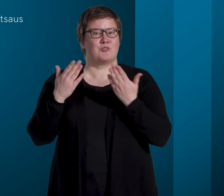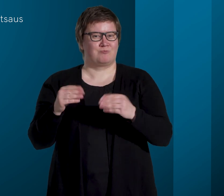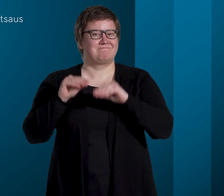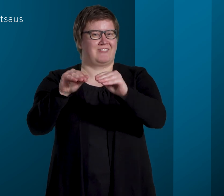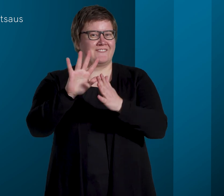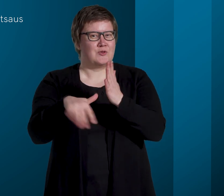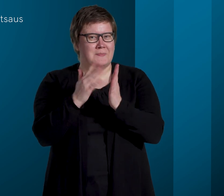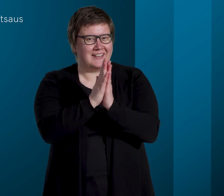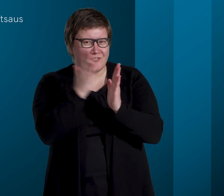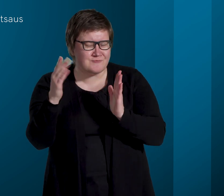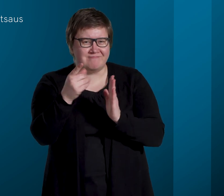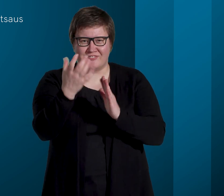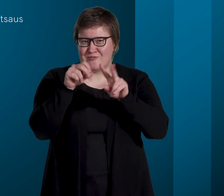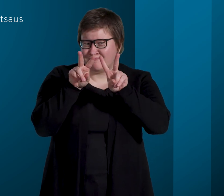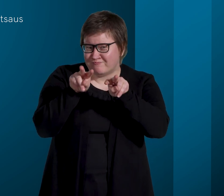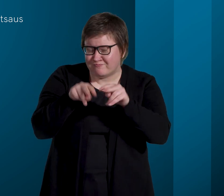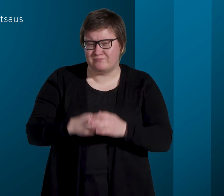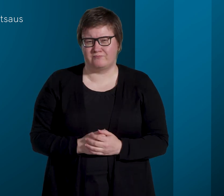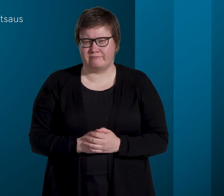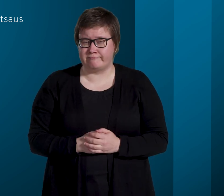on nyt katsottavissa Viittomakielisessä kirjastossa!